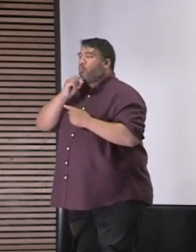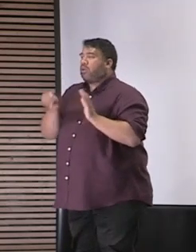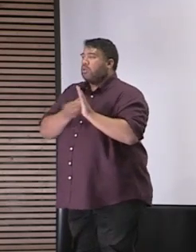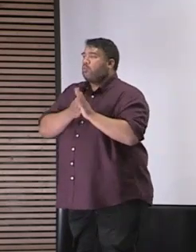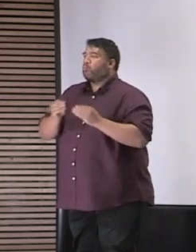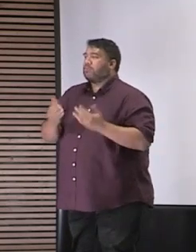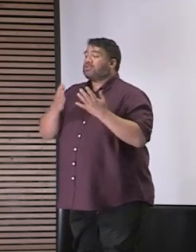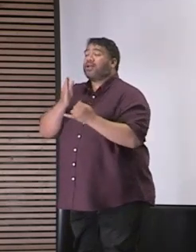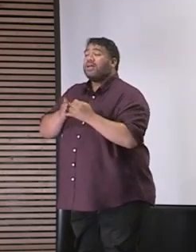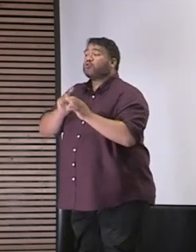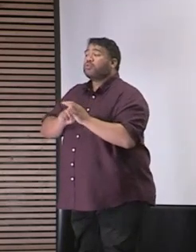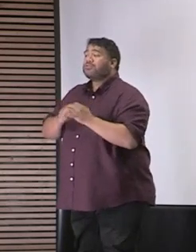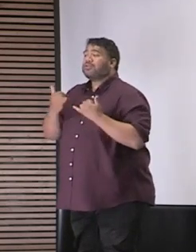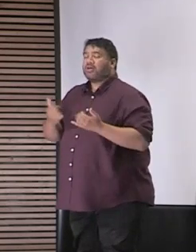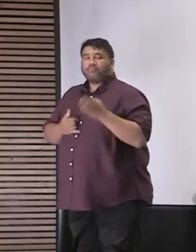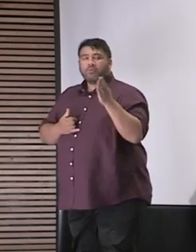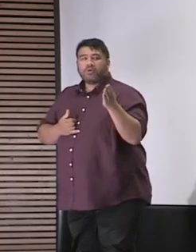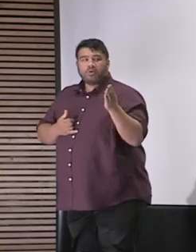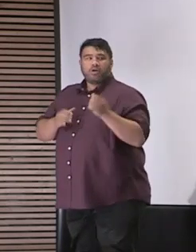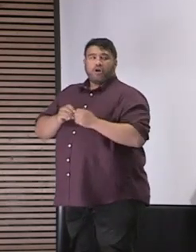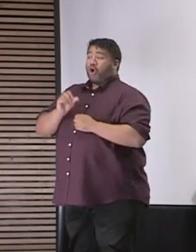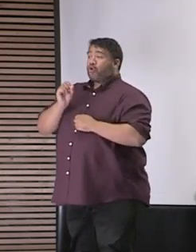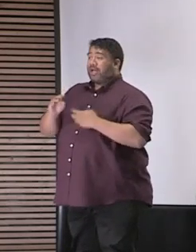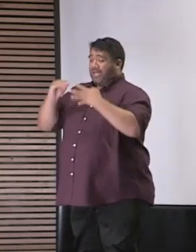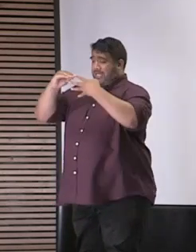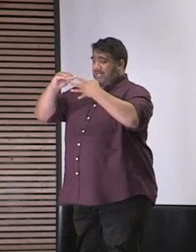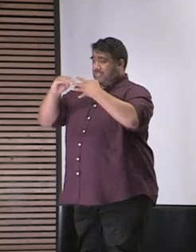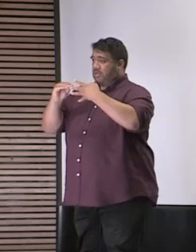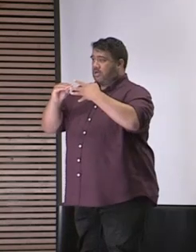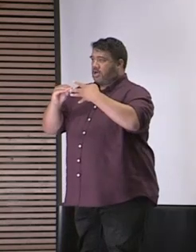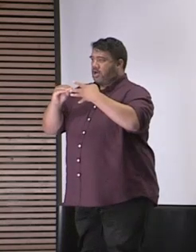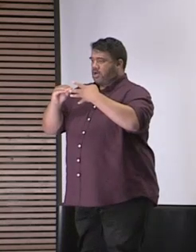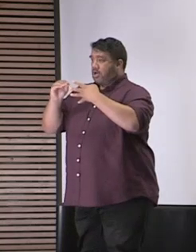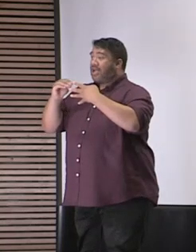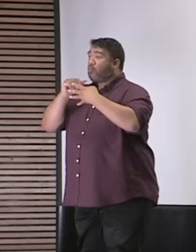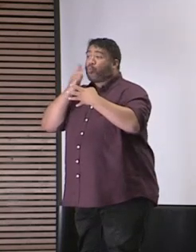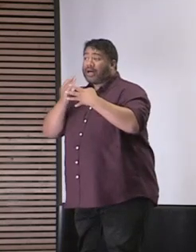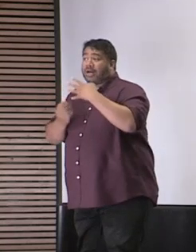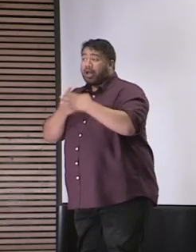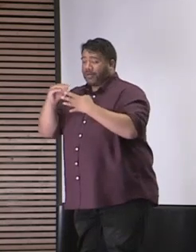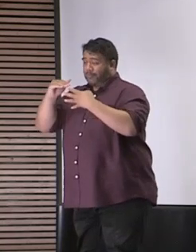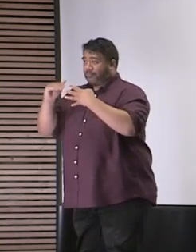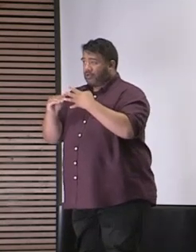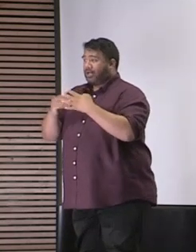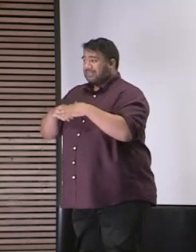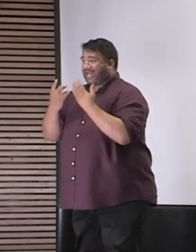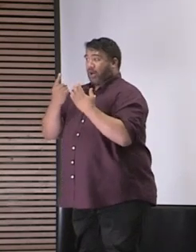neozelandeses que lo mantengan local y lo hagan de manera segura. ¿Puedes decirnos algo?